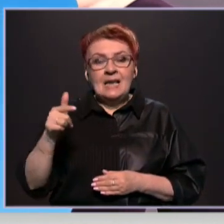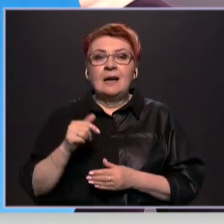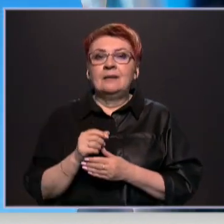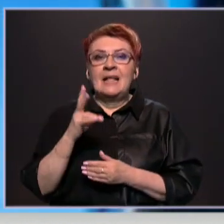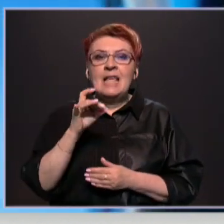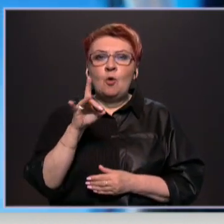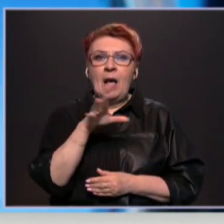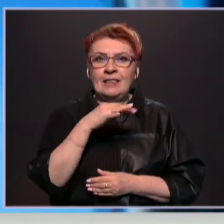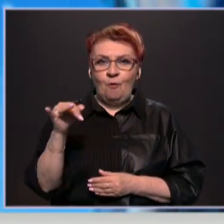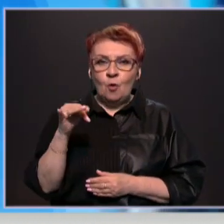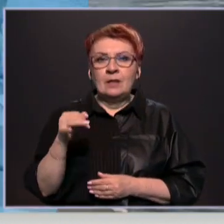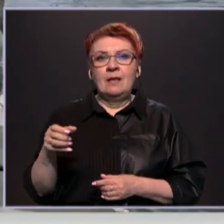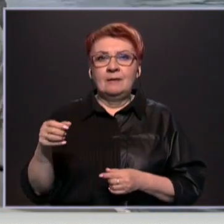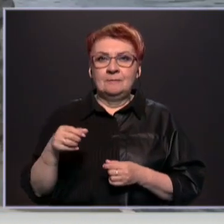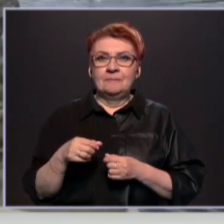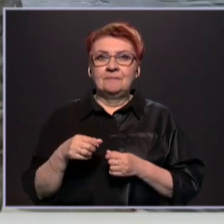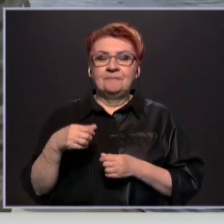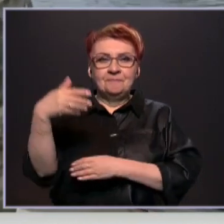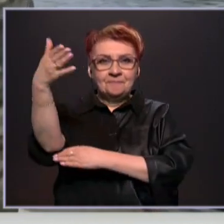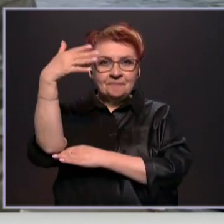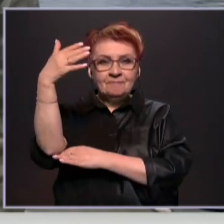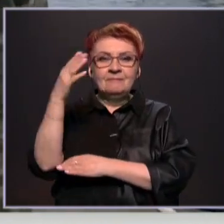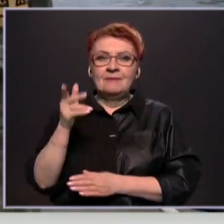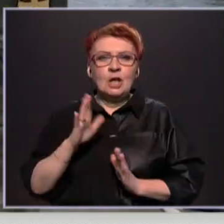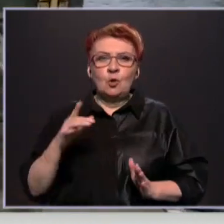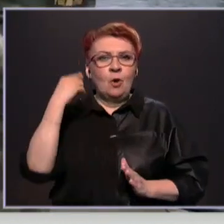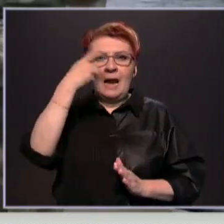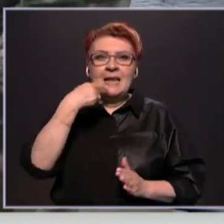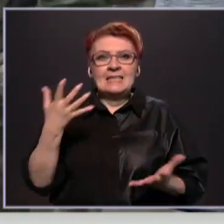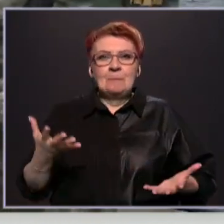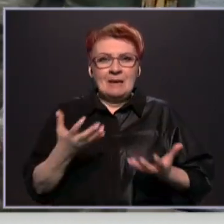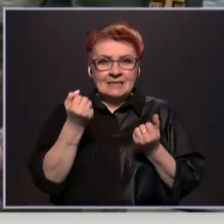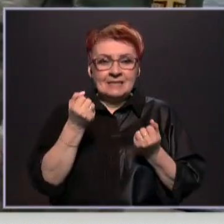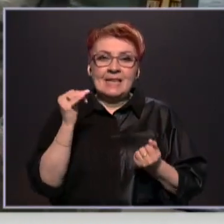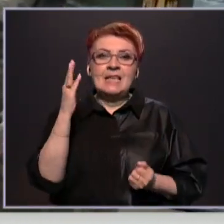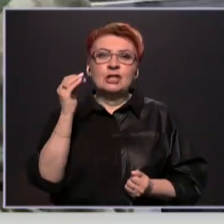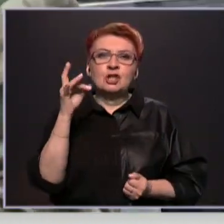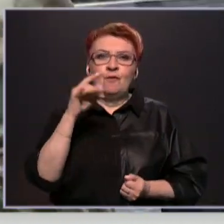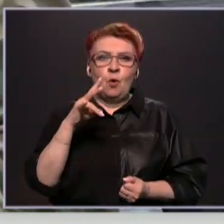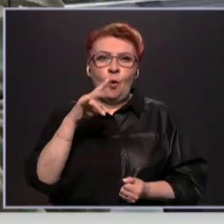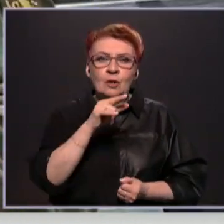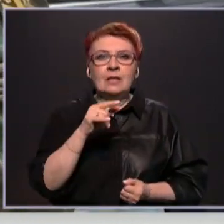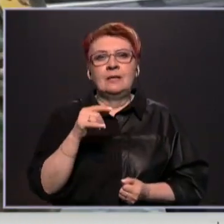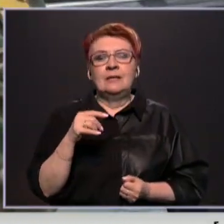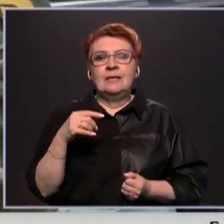раз мы Разместили там новый где есть не только Лик Спасителя но и шевроны с изображениями святых